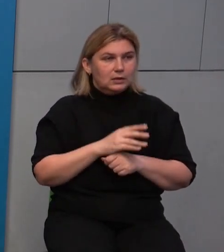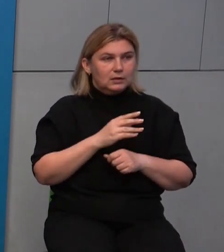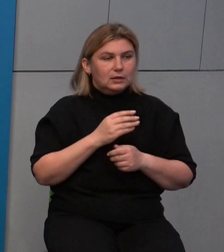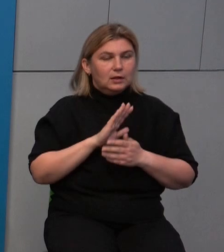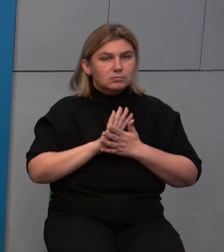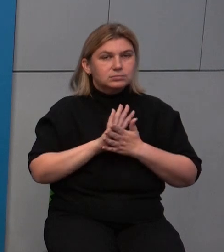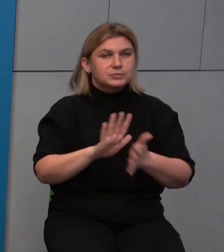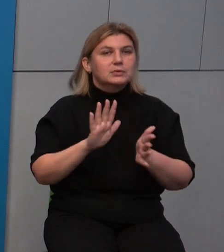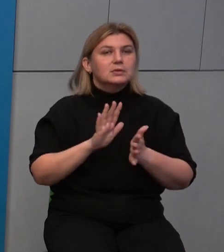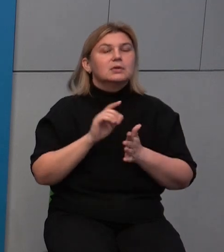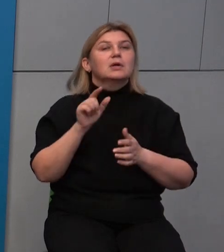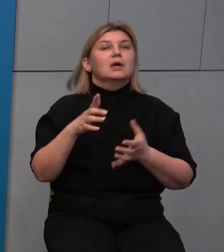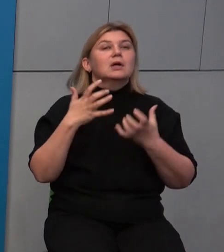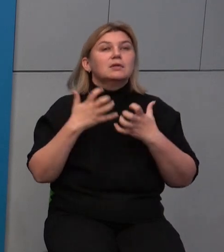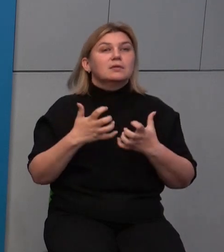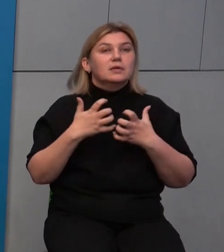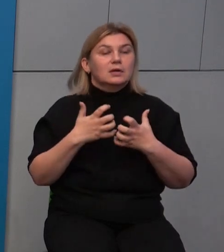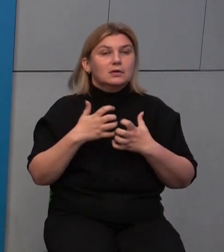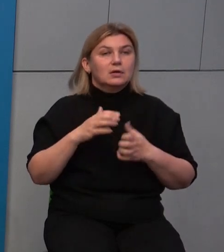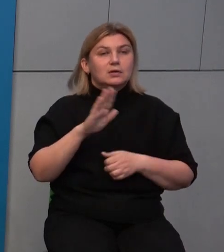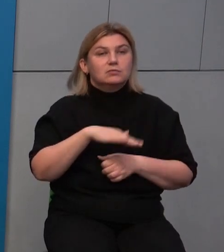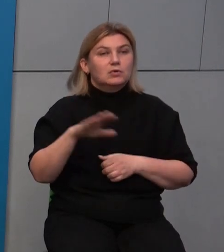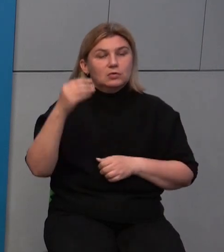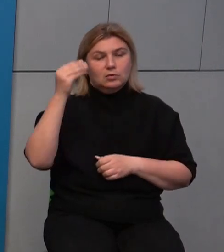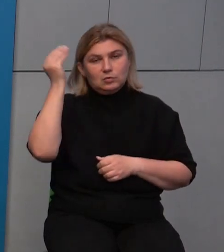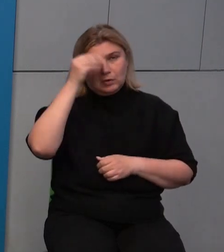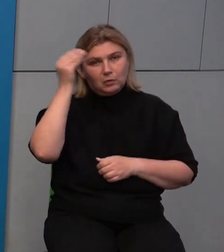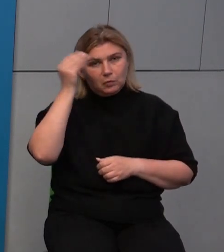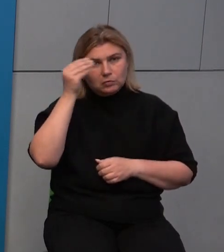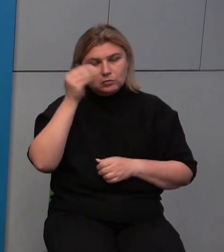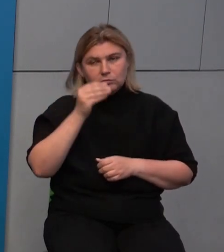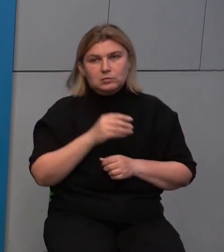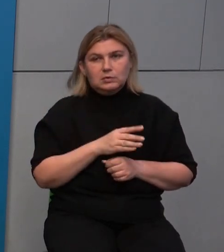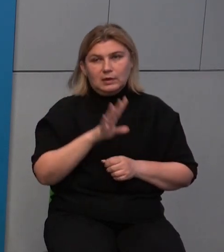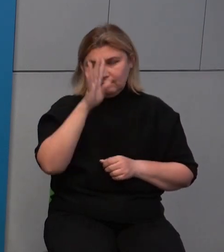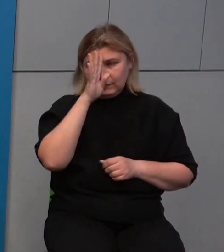bo właśnie zachęci on dzieci do uczenia się fizyki.